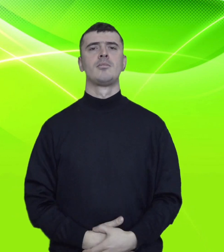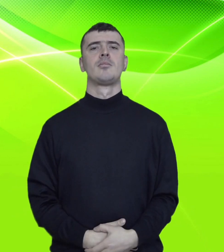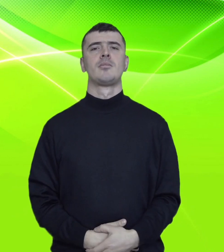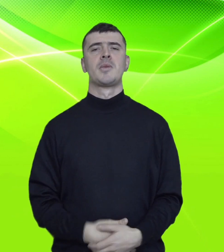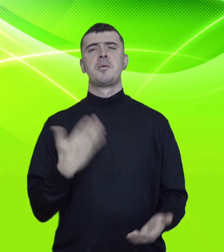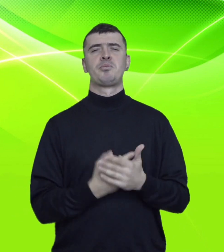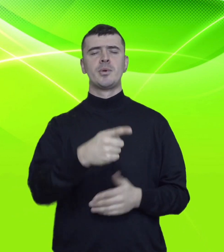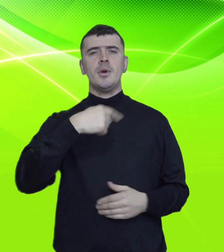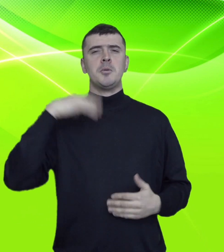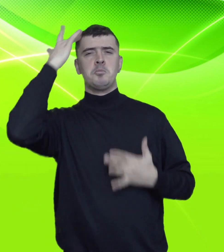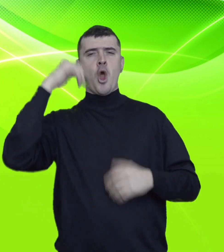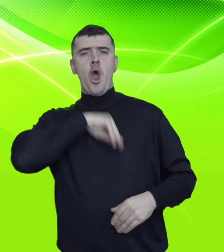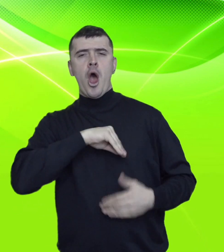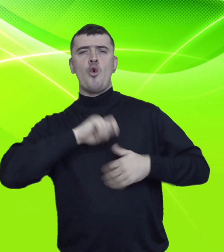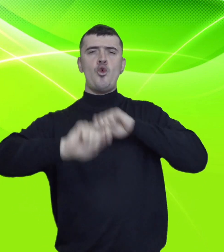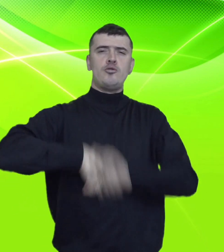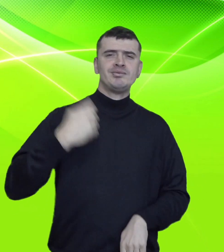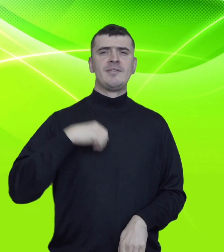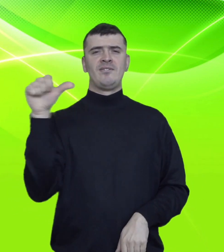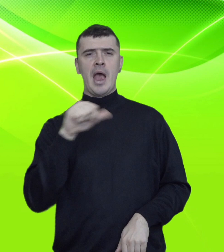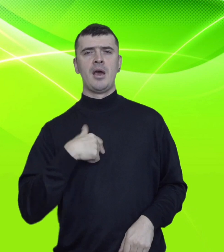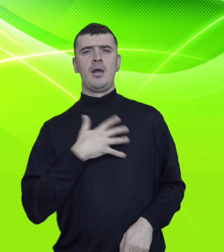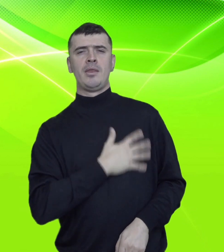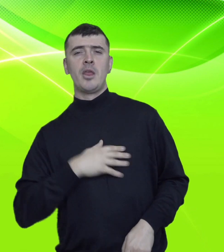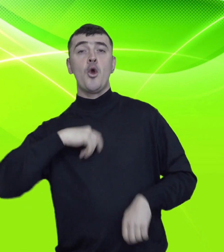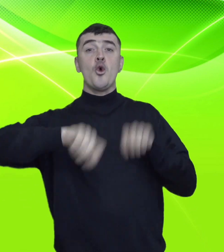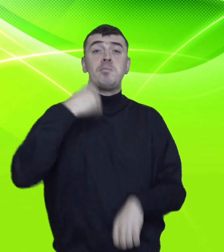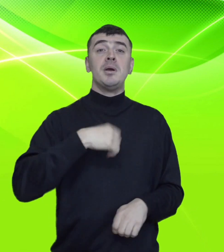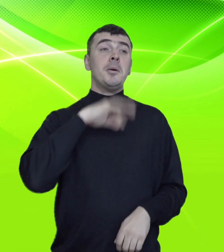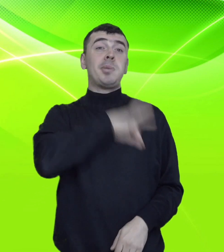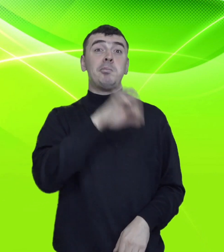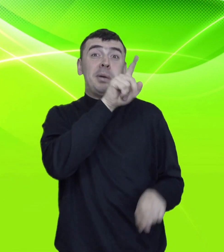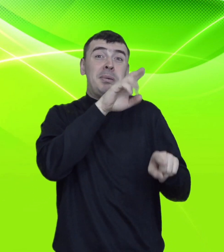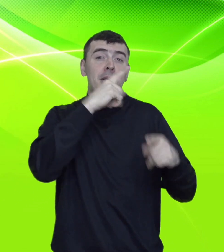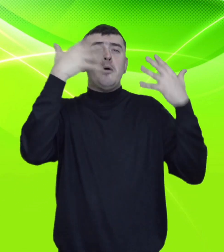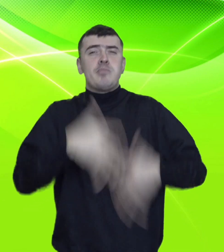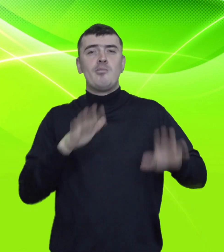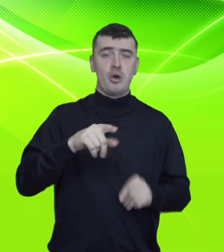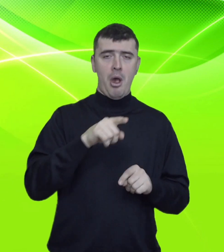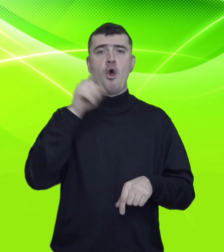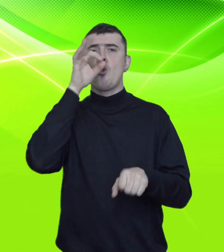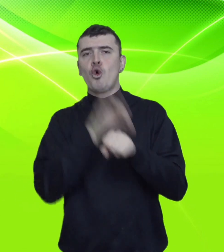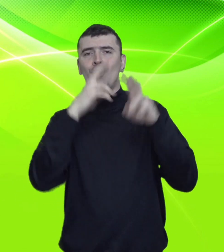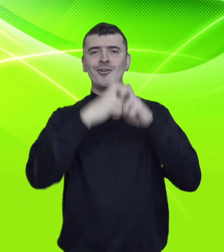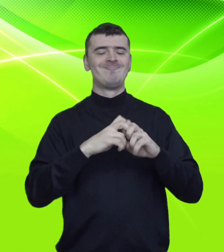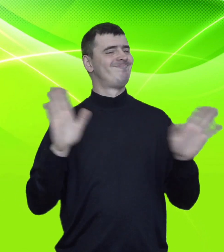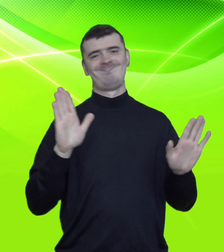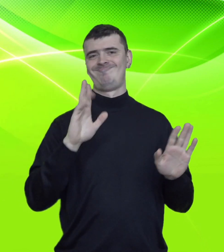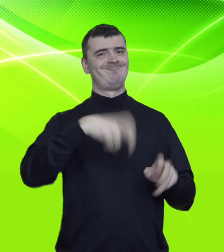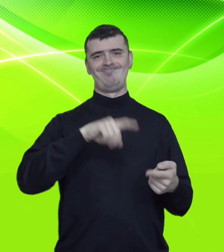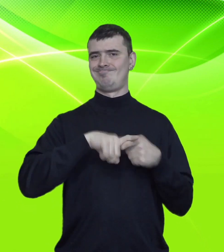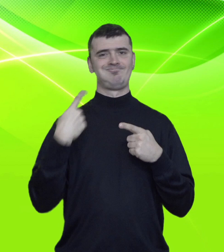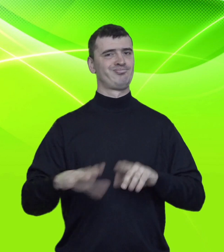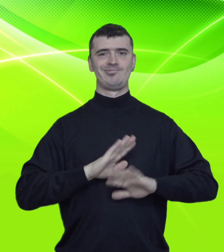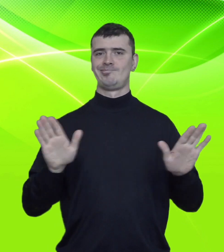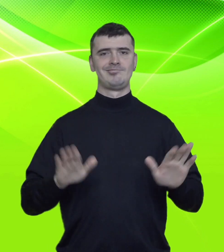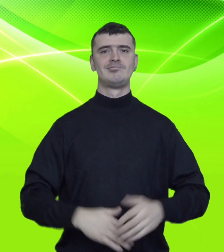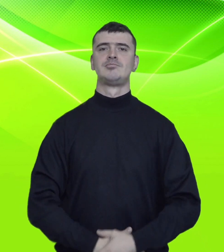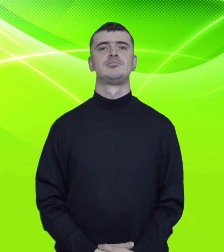Компенсацию морального вреда или упущенной выгоды через него получить не удастся.